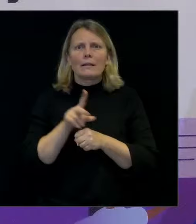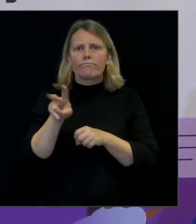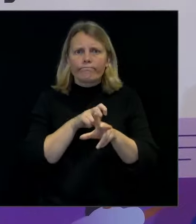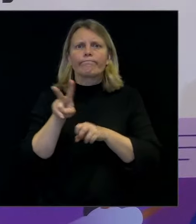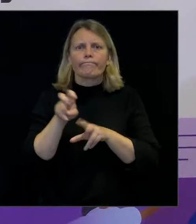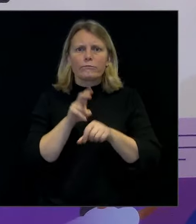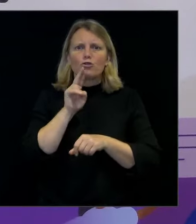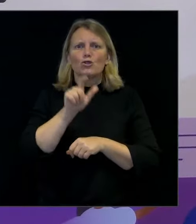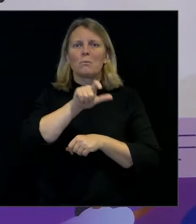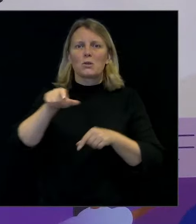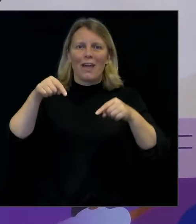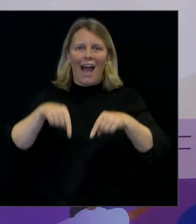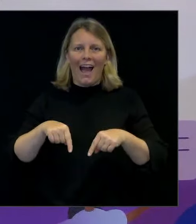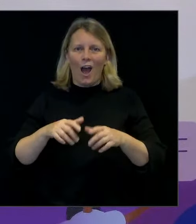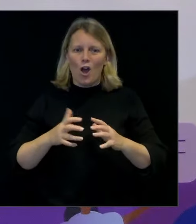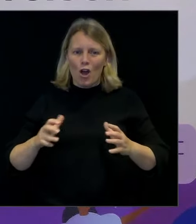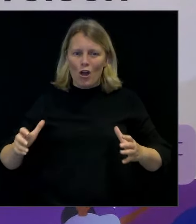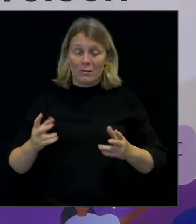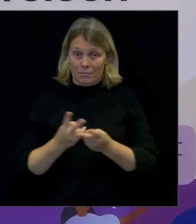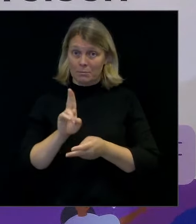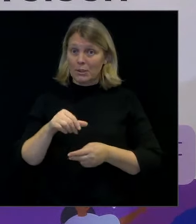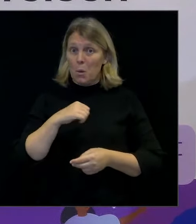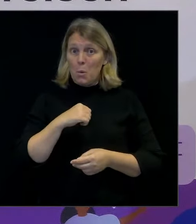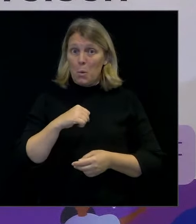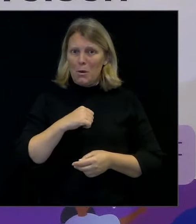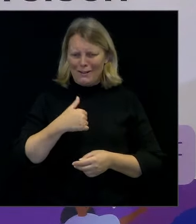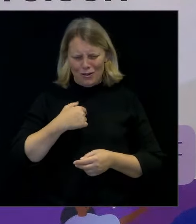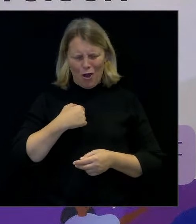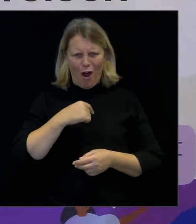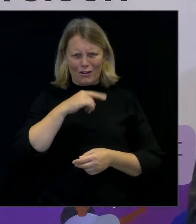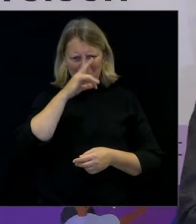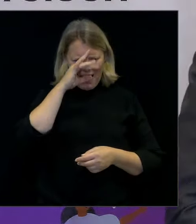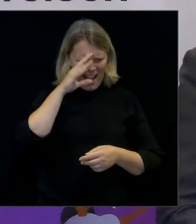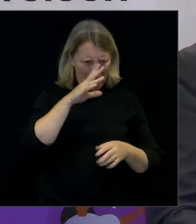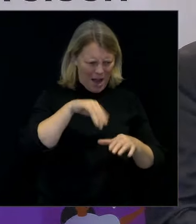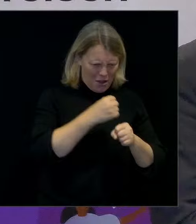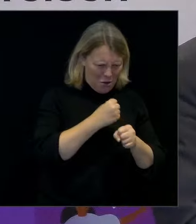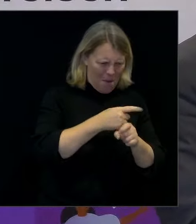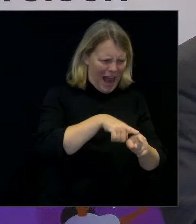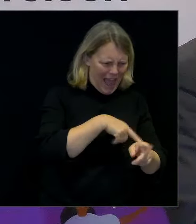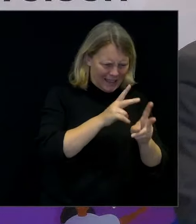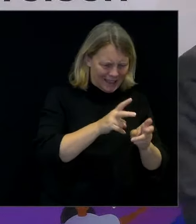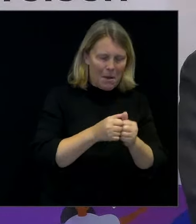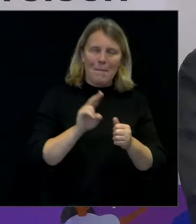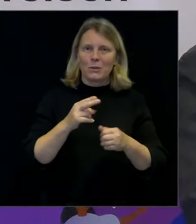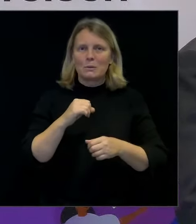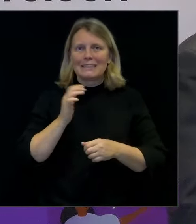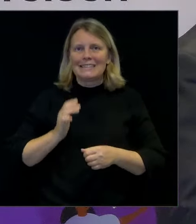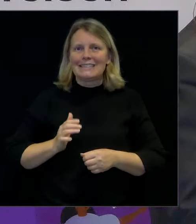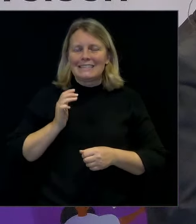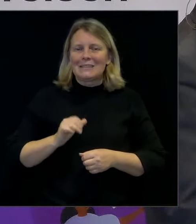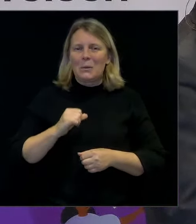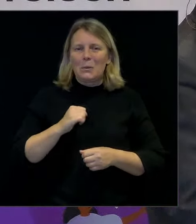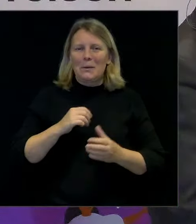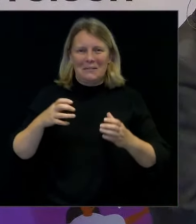Det rekryteras nya hela tiden, så det är väldigt kul för en gammal räv att vara med om detta. Jaha.